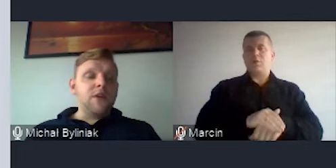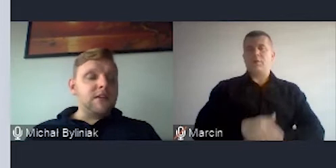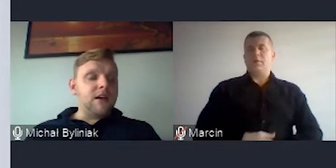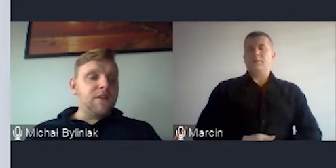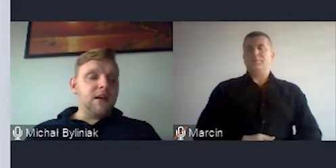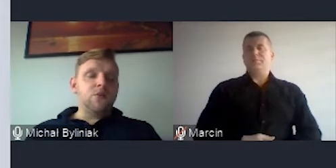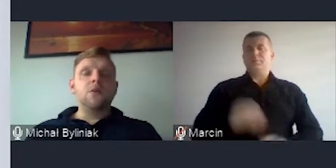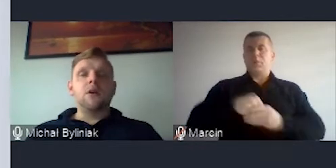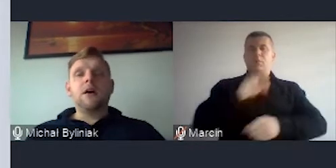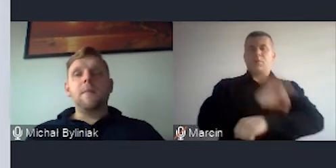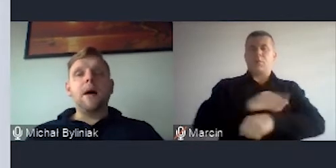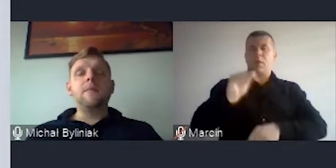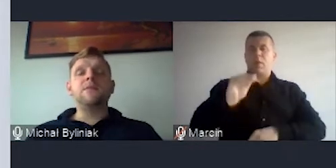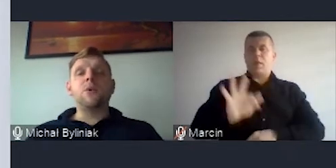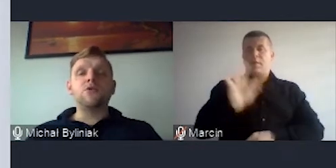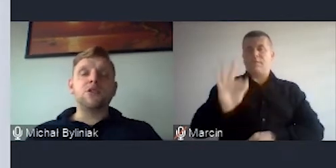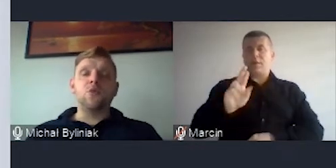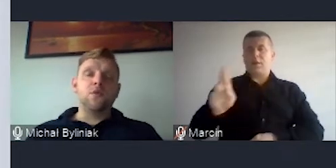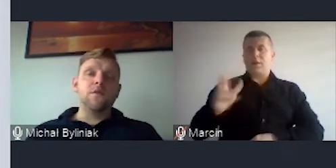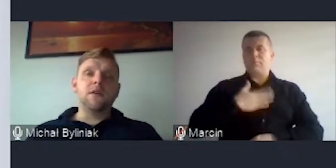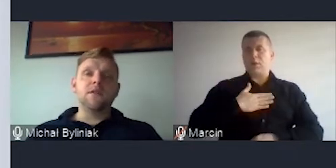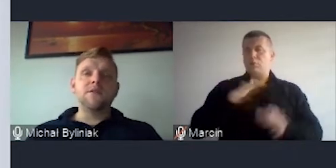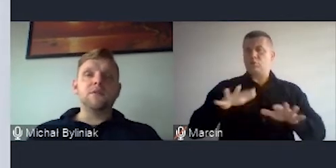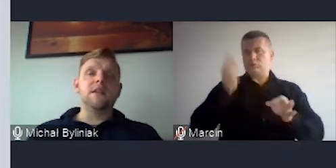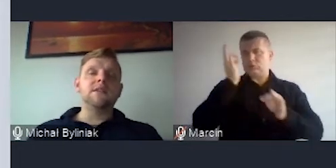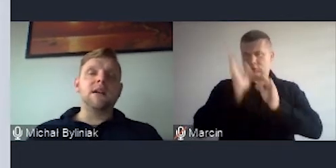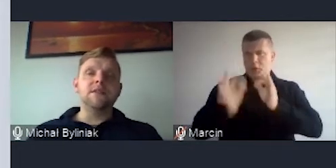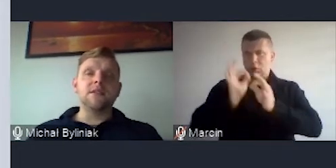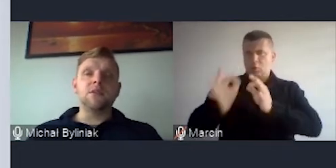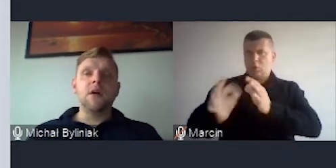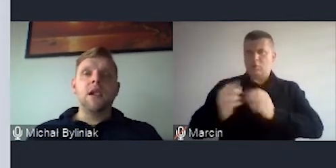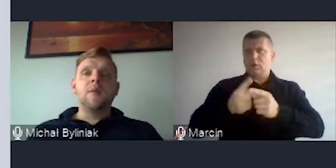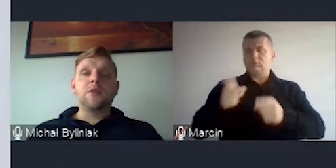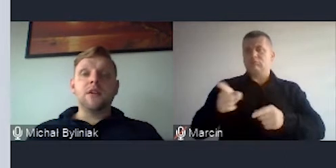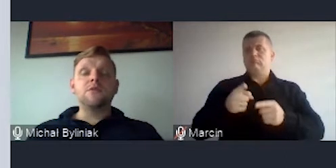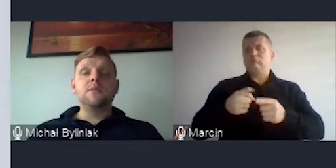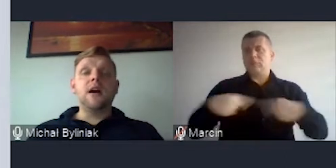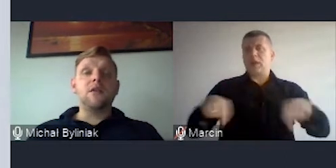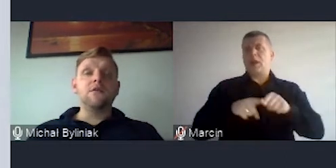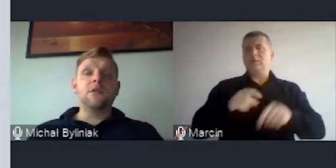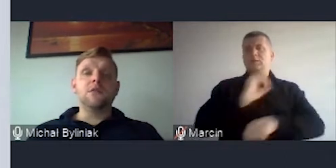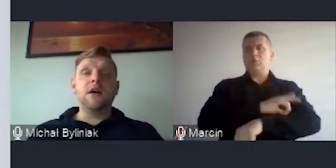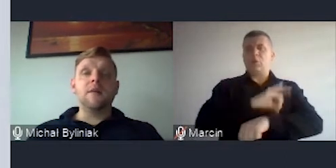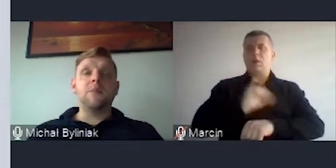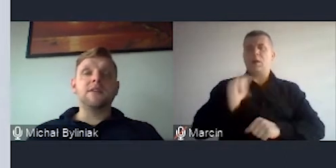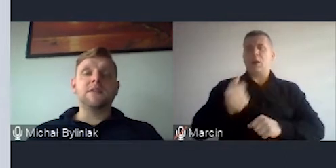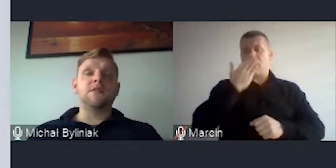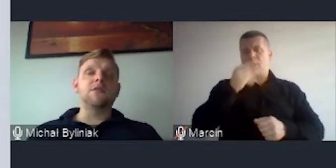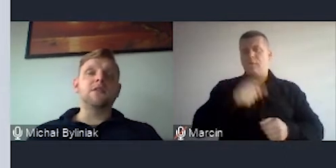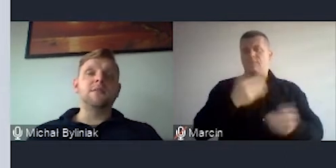W projektach EFRR mamy sporo szczegółów związanych z realizacją projektów, z tym jak on wygląda po Państwa stronie,